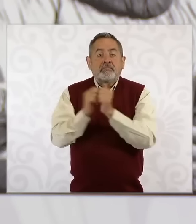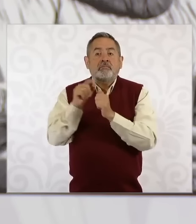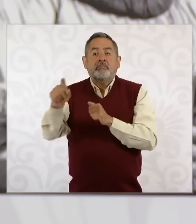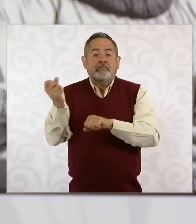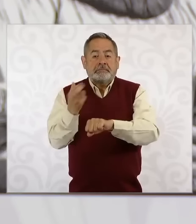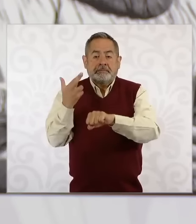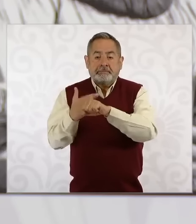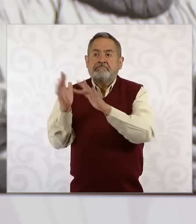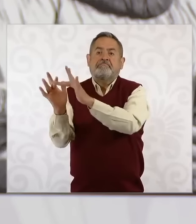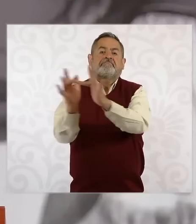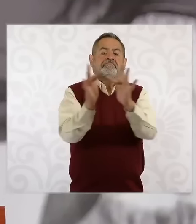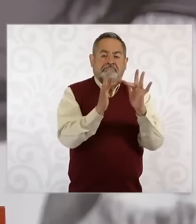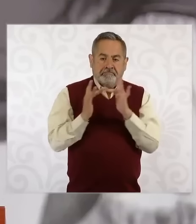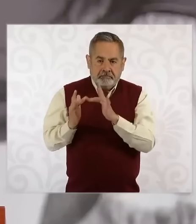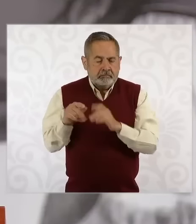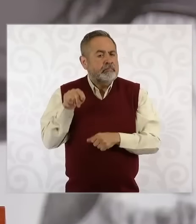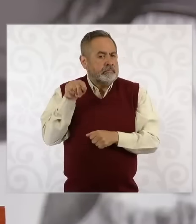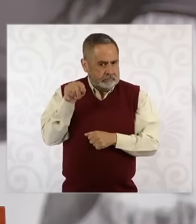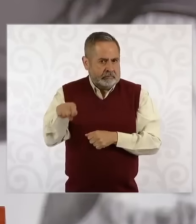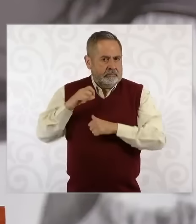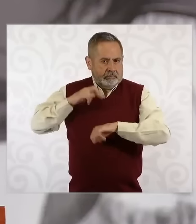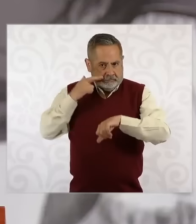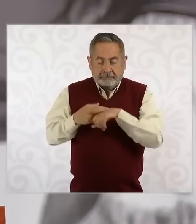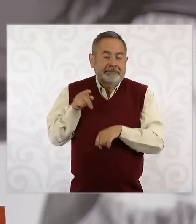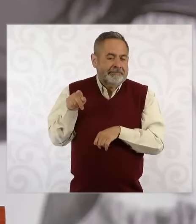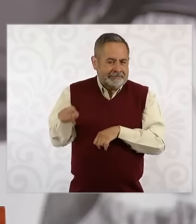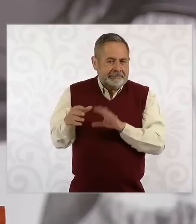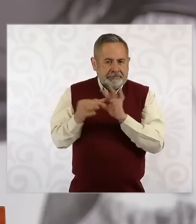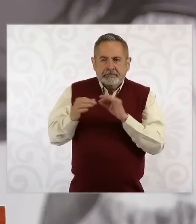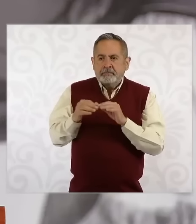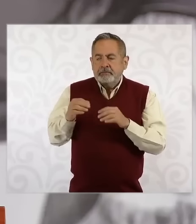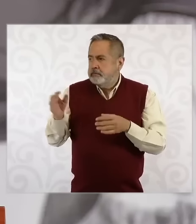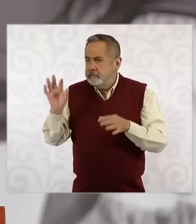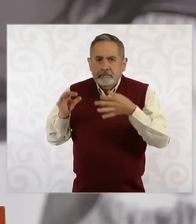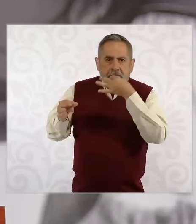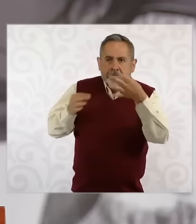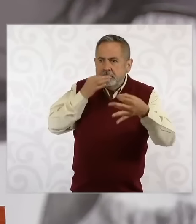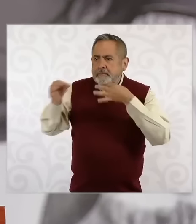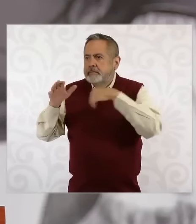Ella tiene a cargo, entre otras cosas, eh la comunicación de todas las secretarías y los